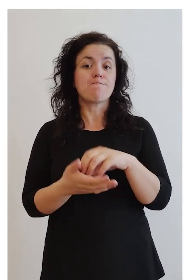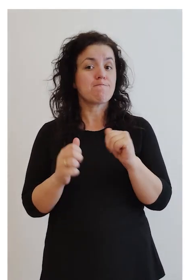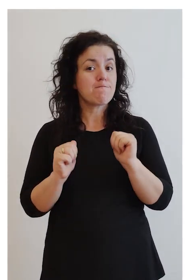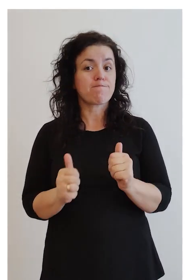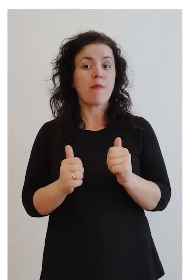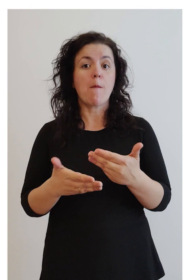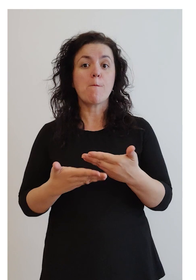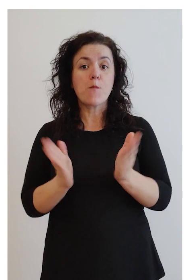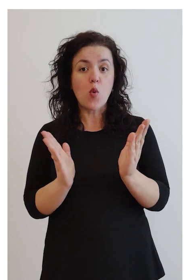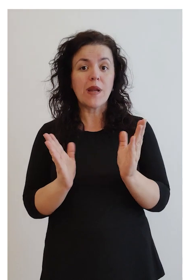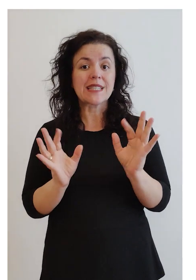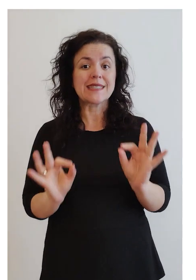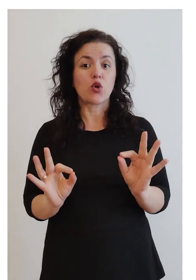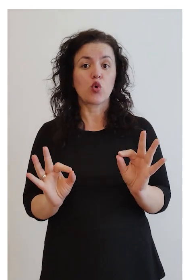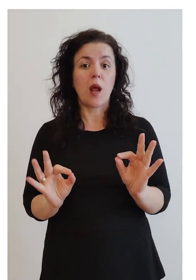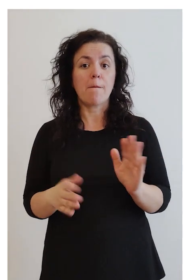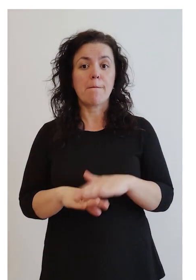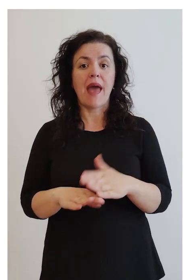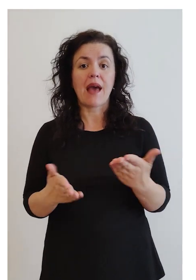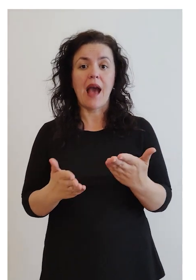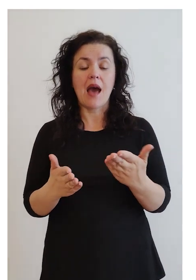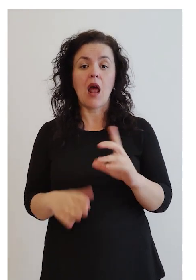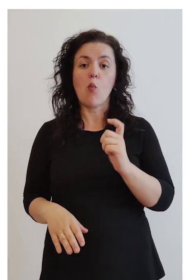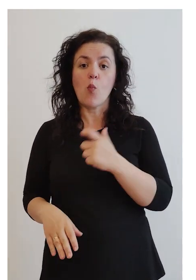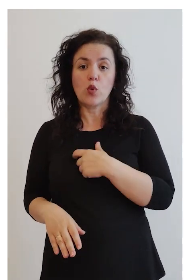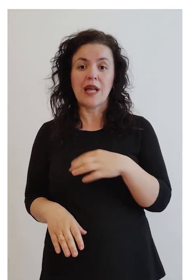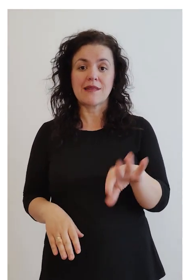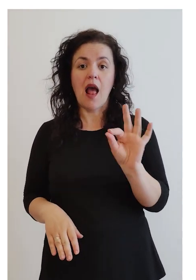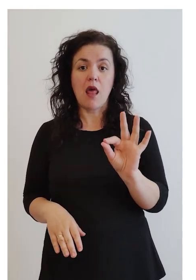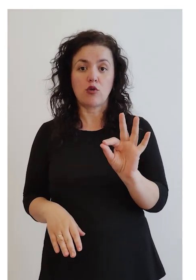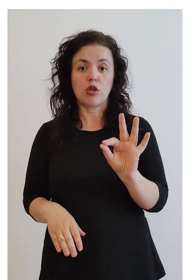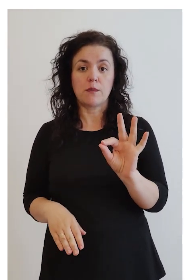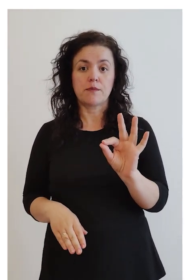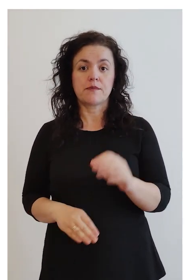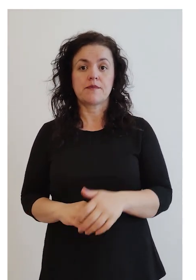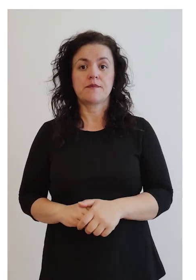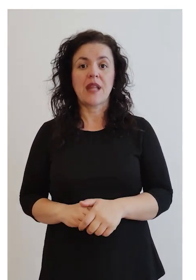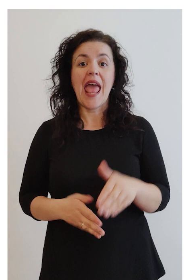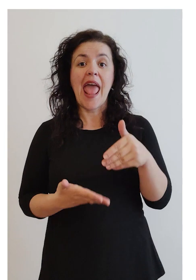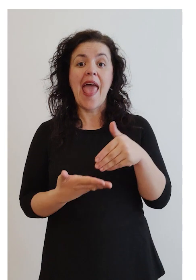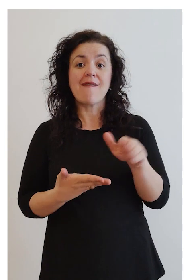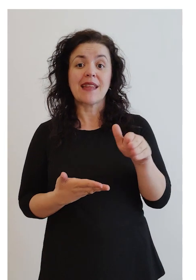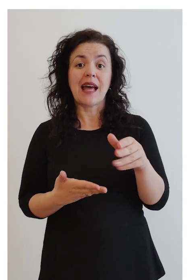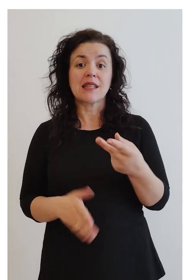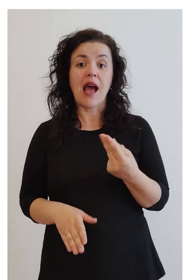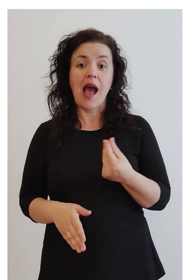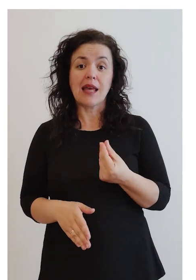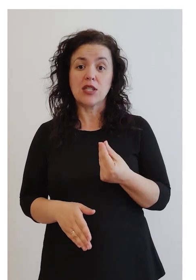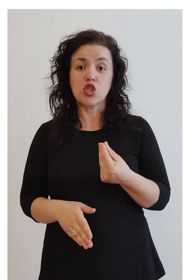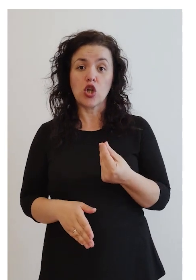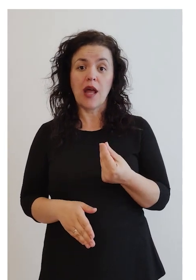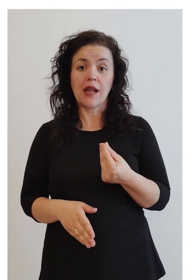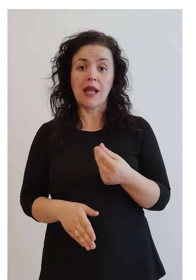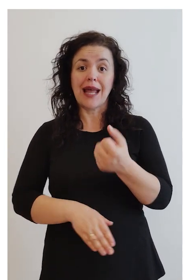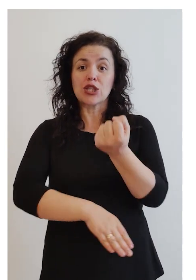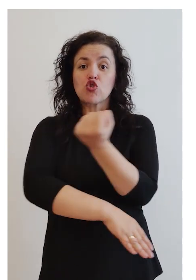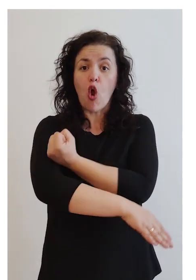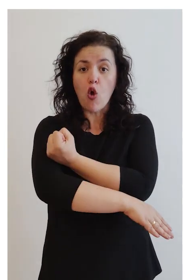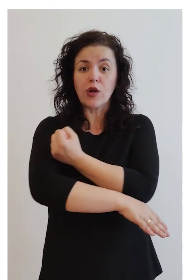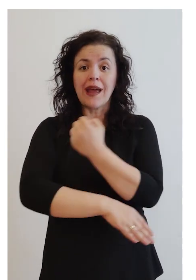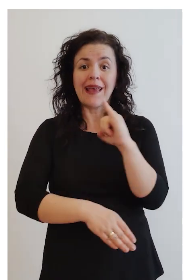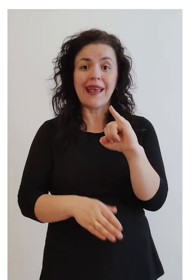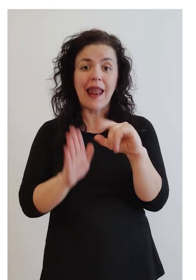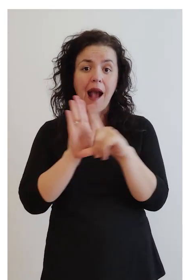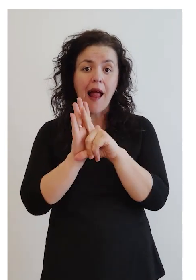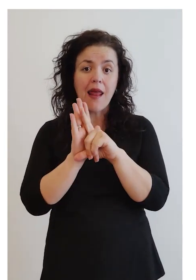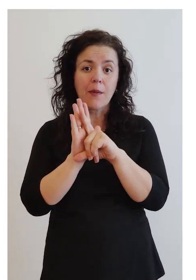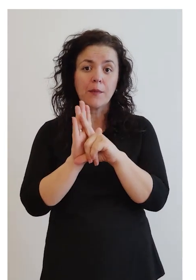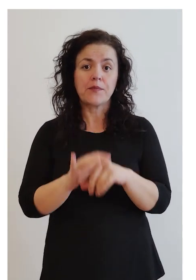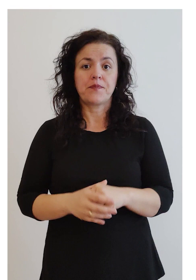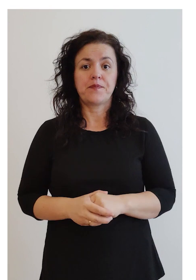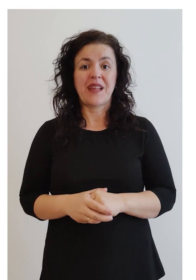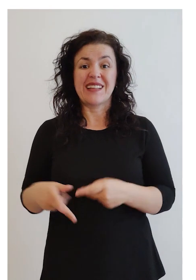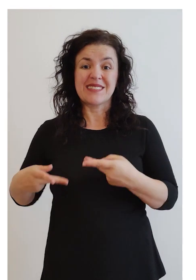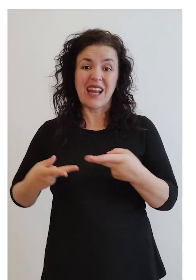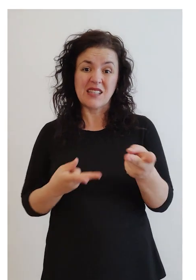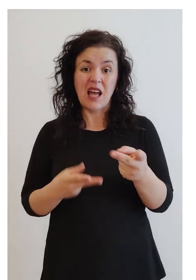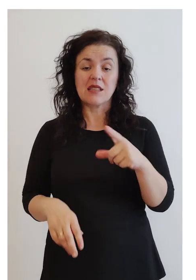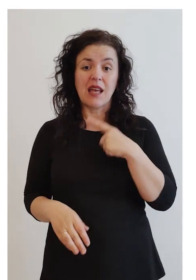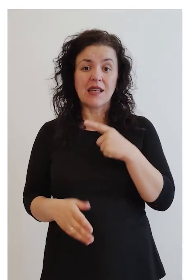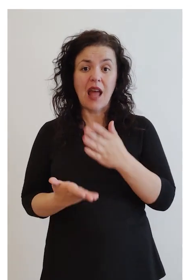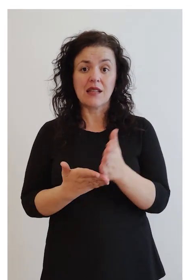Evitați achiziționarea de droguri ilegale. Transacția este adesea un pretext pentru jaf, excrocherii sau mai rău.